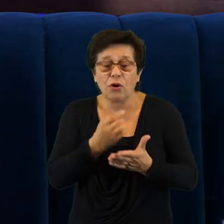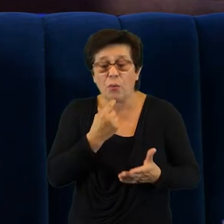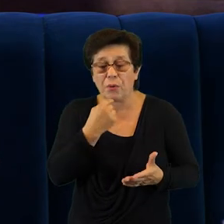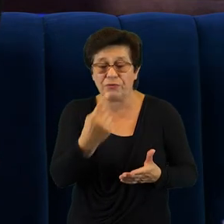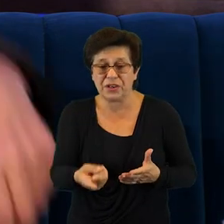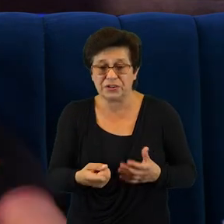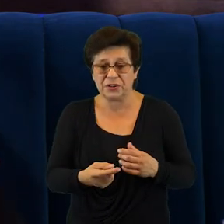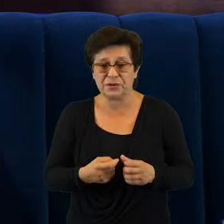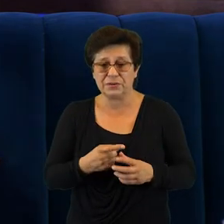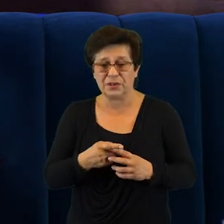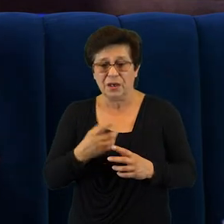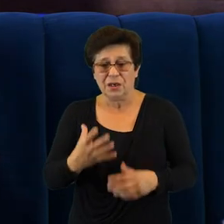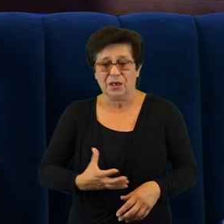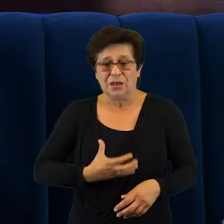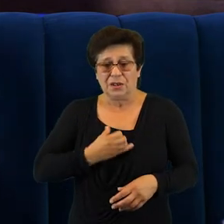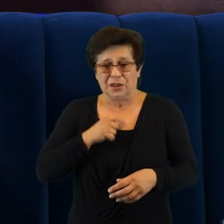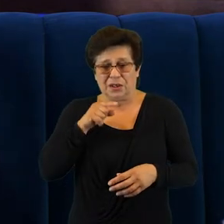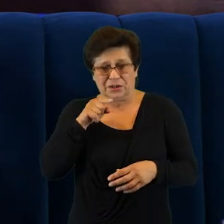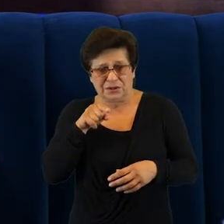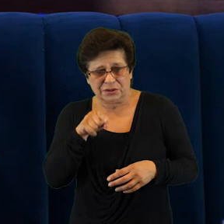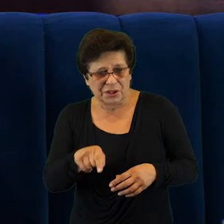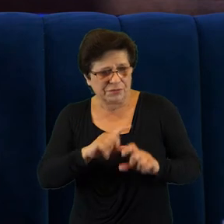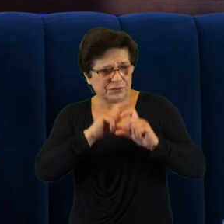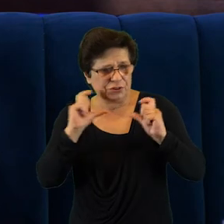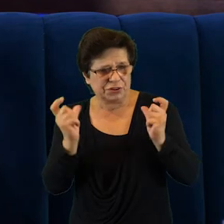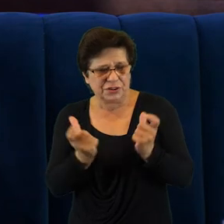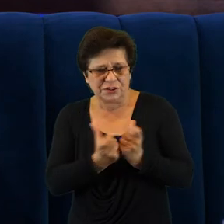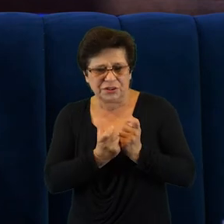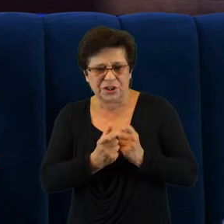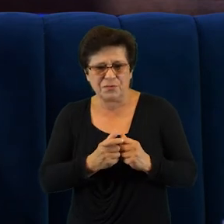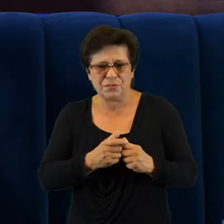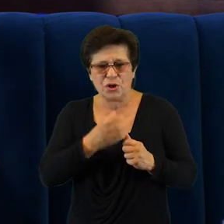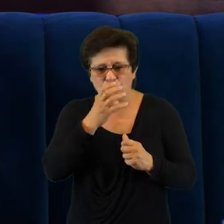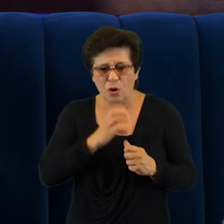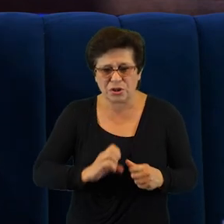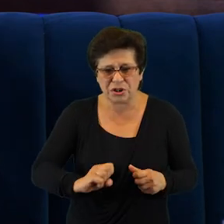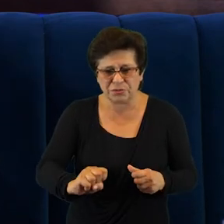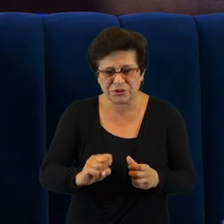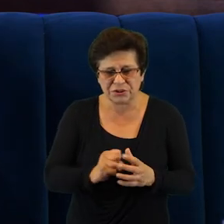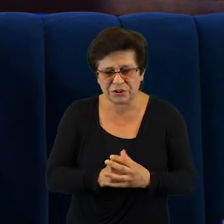że przejęty tym wszystkim, co się dzieje Słonimski, jeszcze się nie ukazała "Zmowa eunuchów" Brandstaettera,